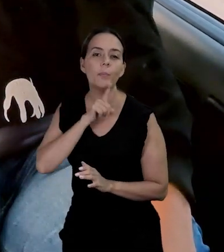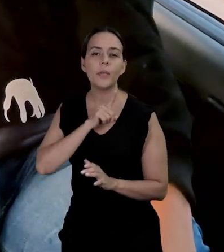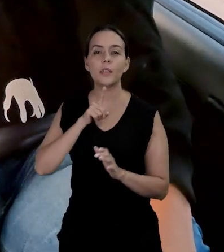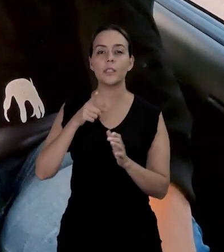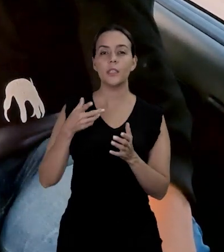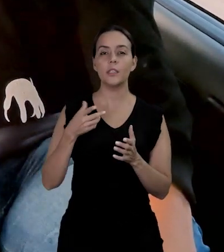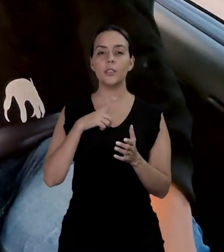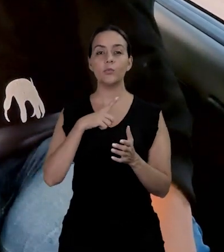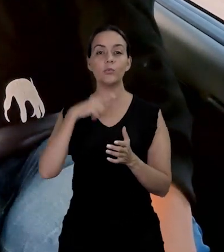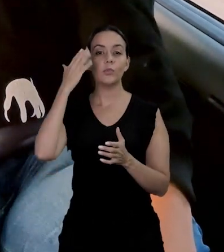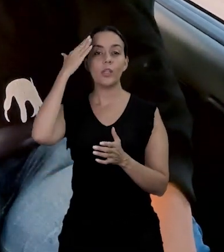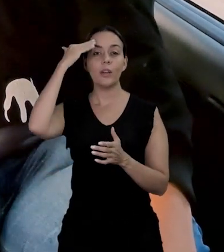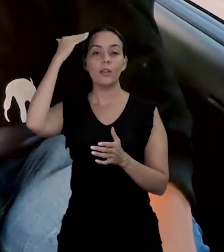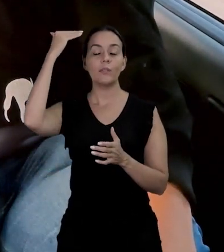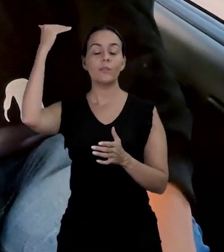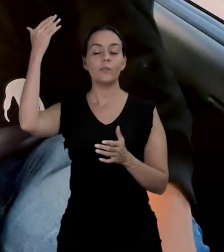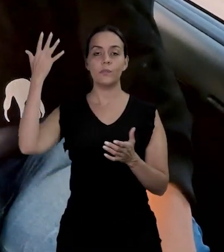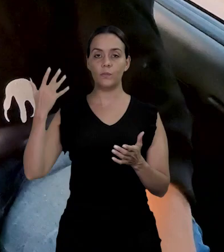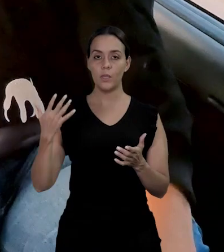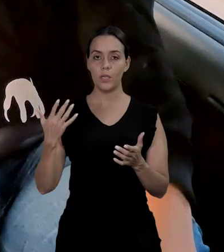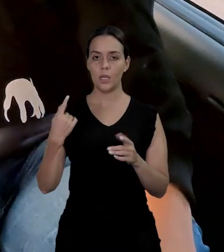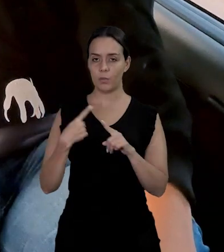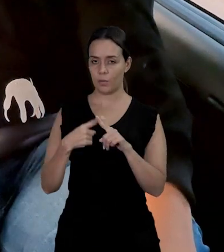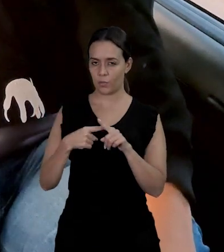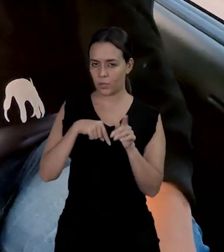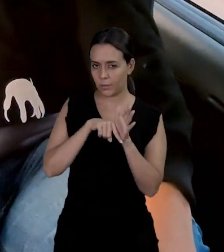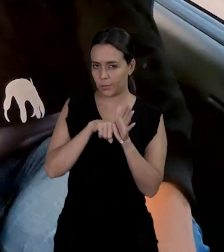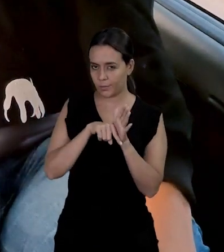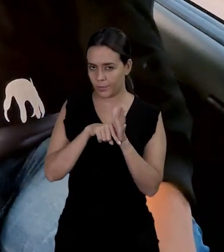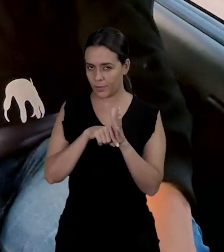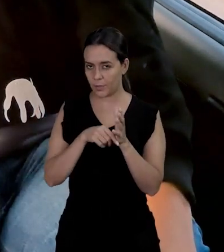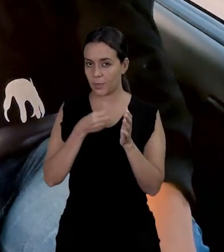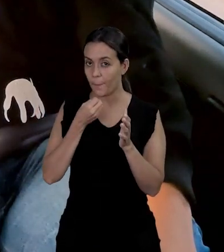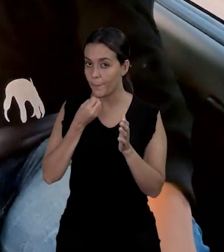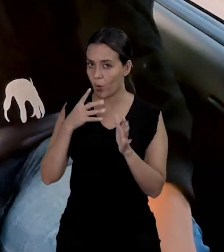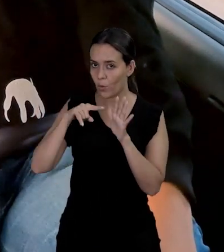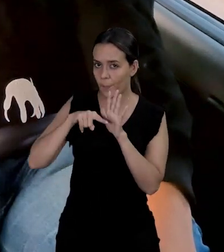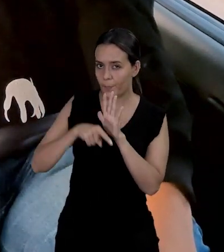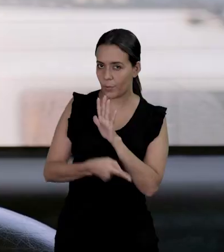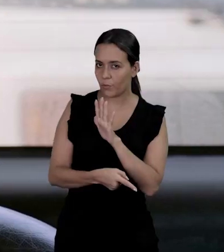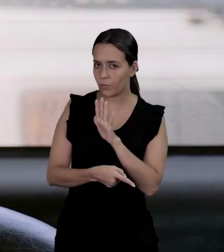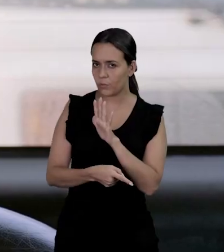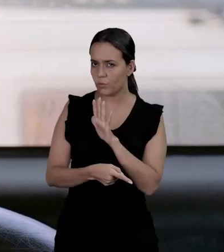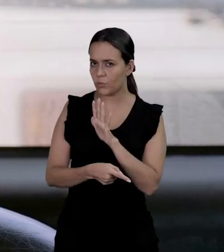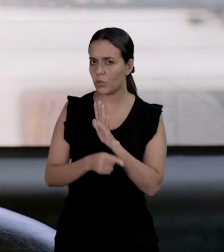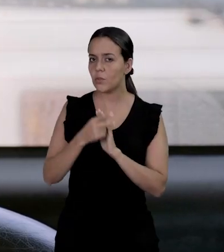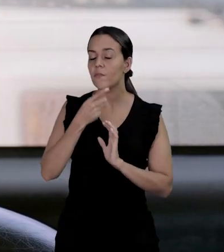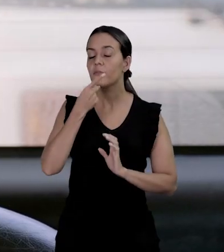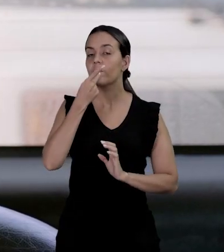que têm uma fama, por conta da divulgação científica que fazem ou fizeram, eles relatam